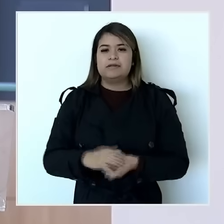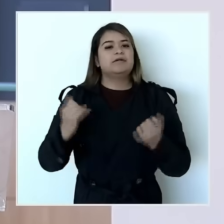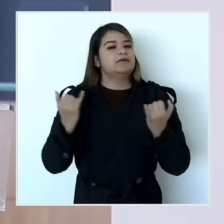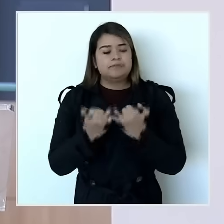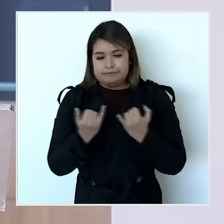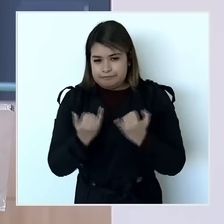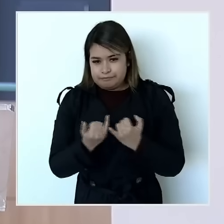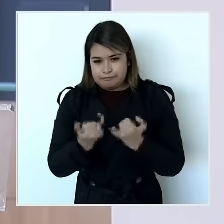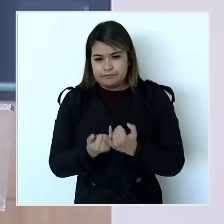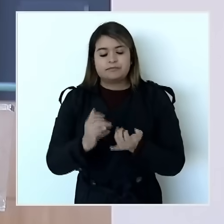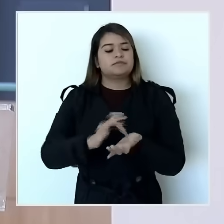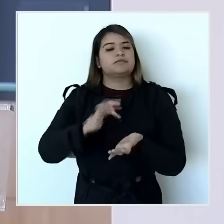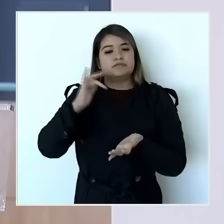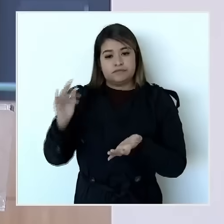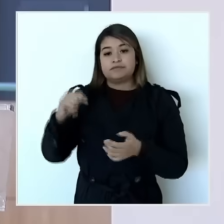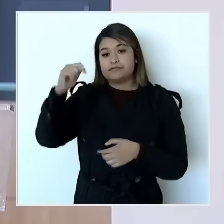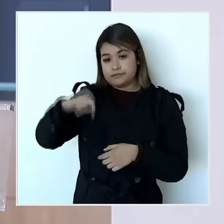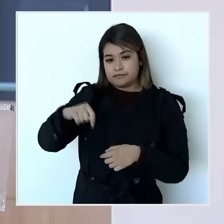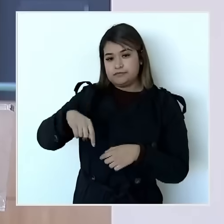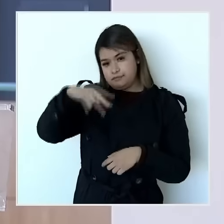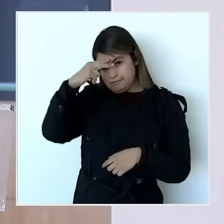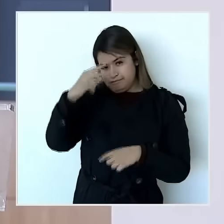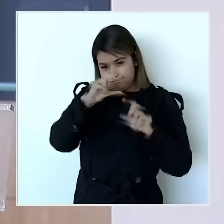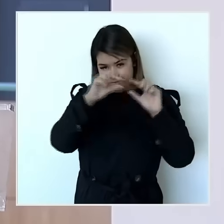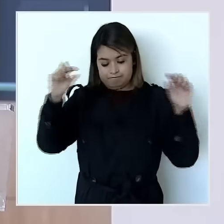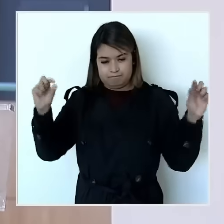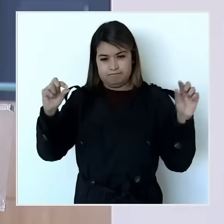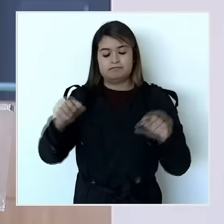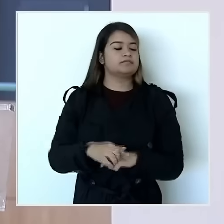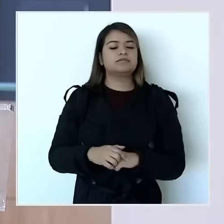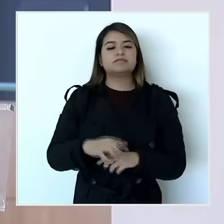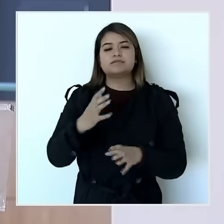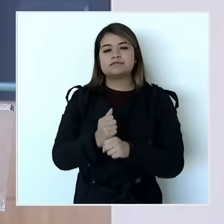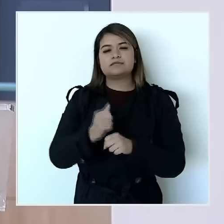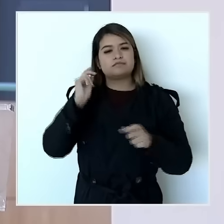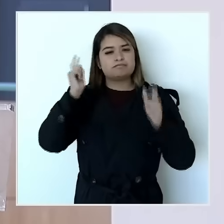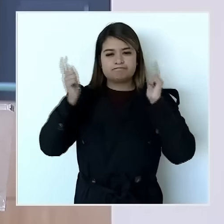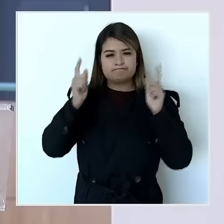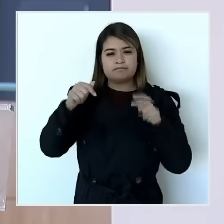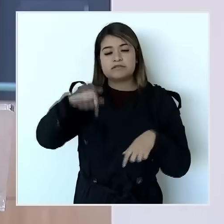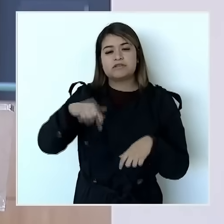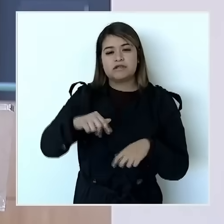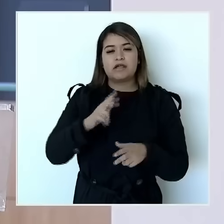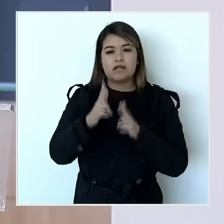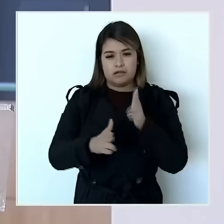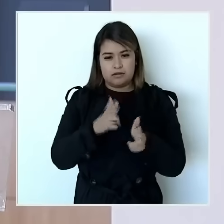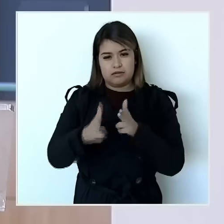es el único lugar de la frontera mexicana donde existe una doble vía ferroviaria.